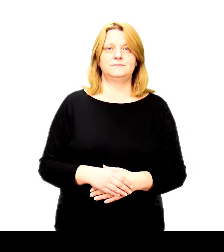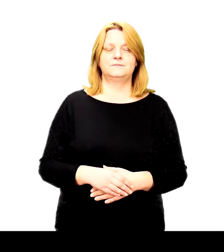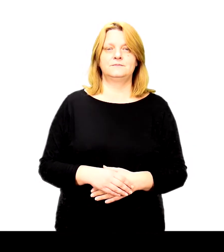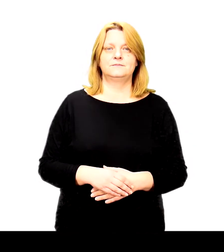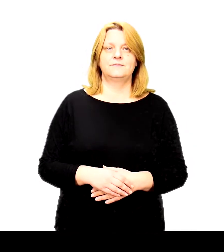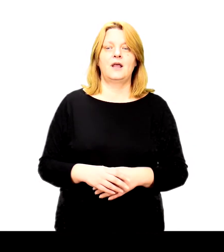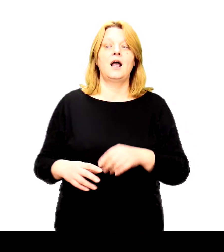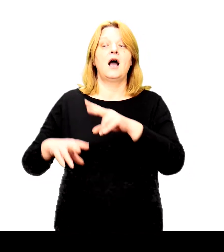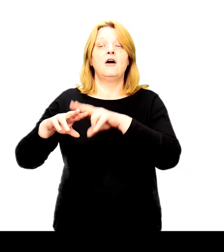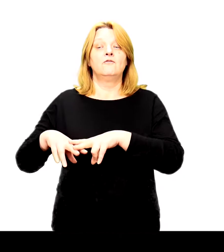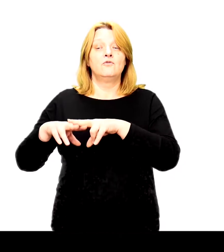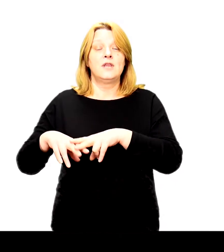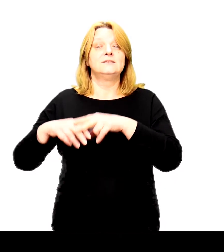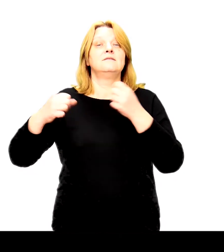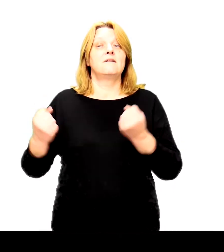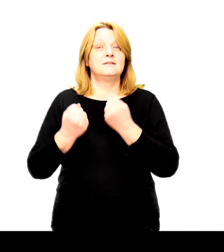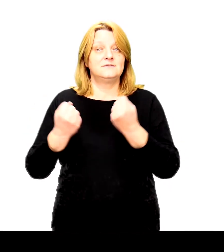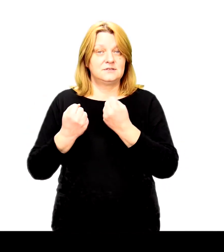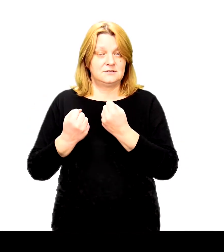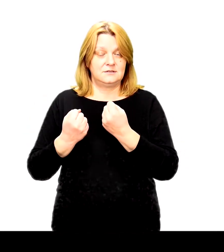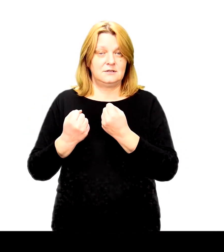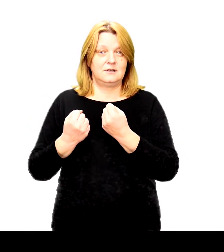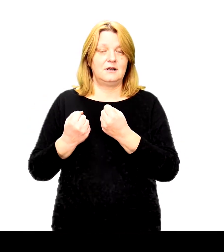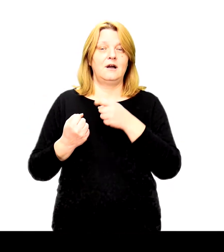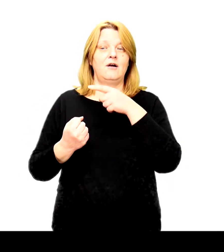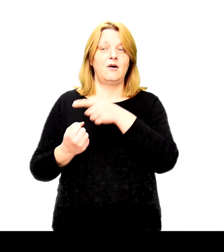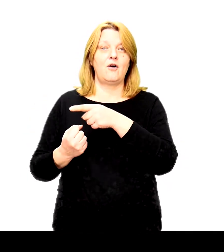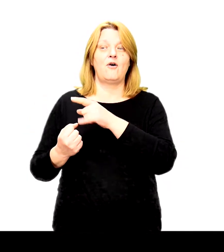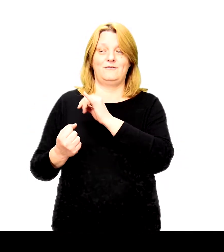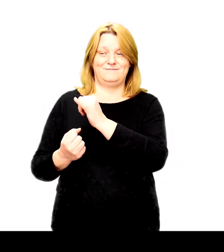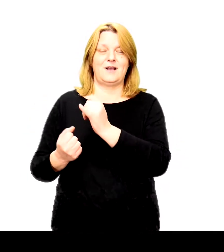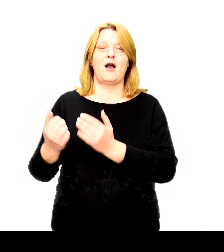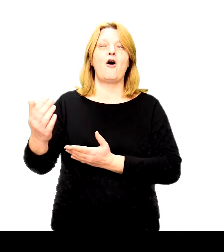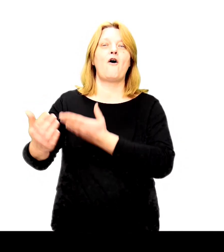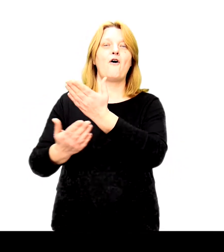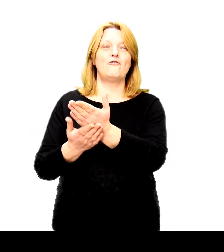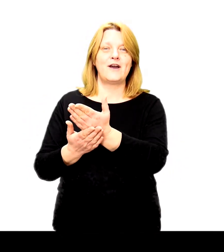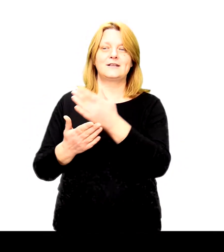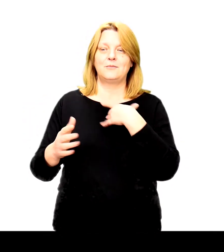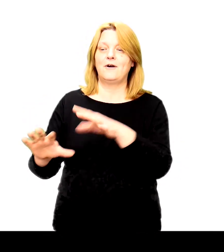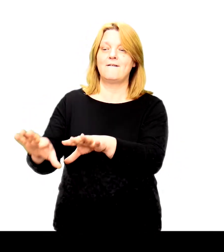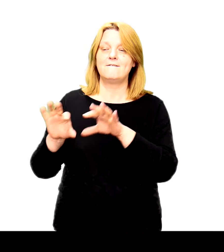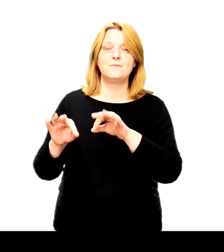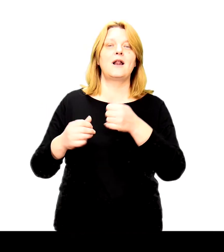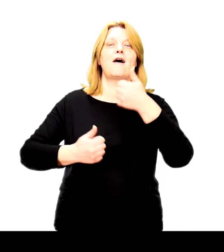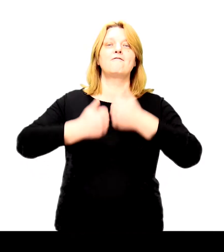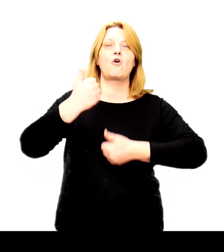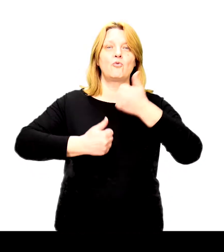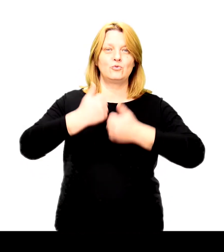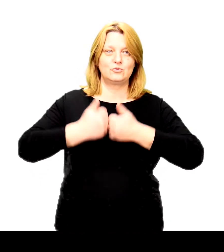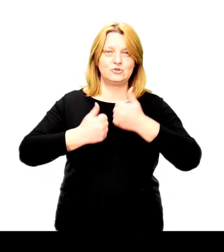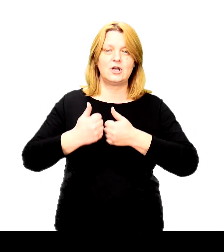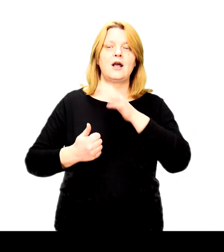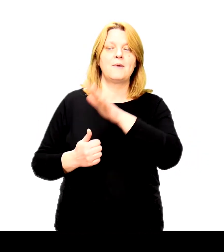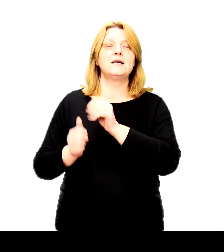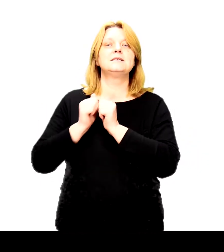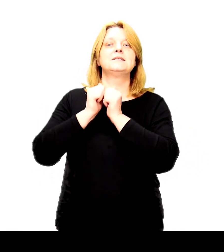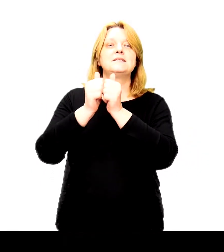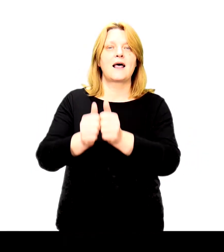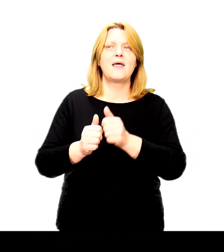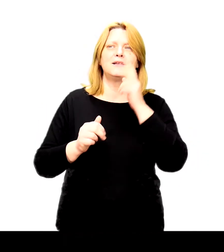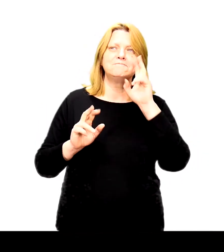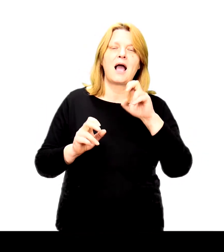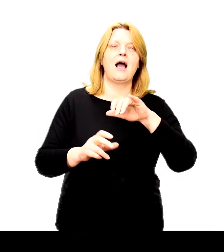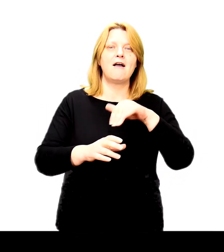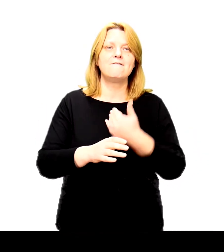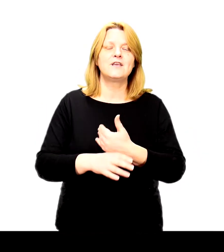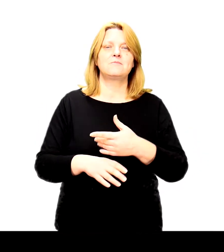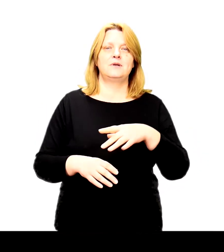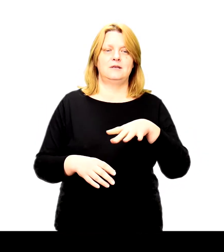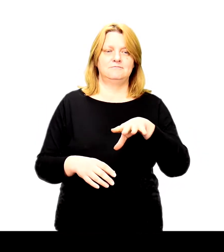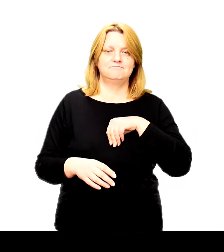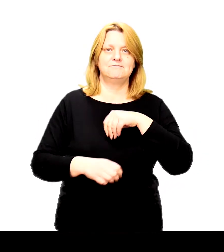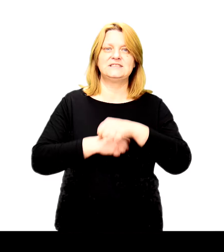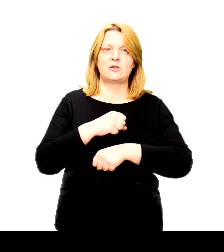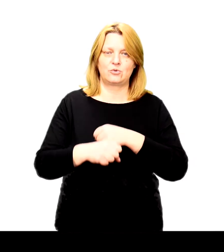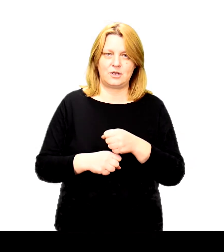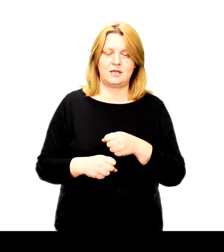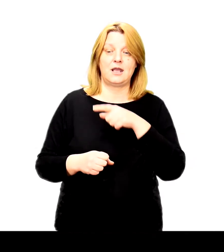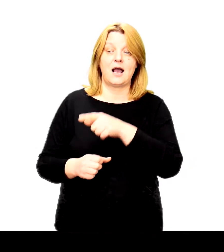Fundacja Aktywizacja, której ofertę wyłoniono w konkursie, pełni rolę agencji zatrudnienia.